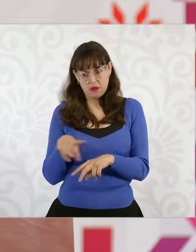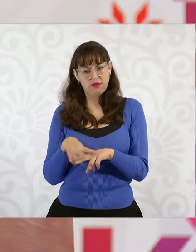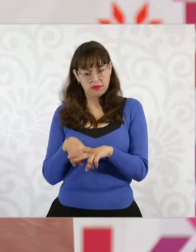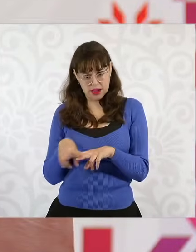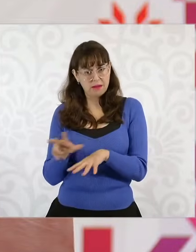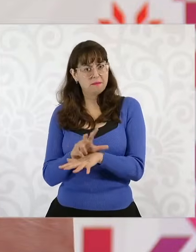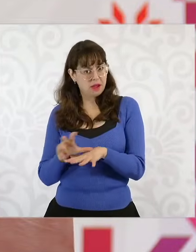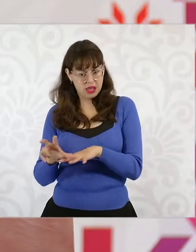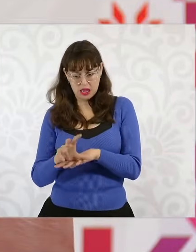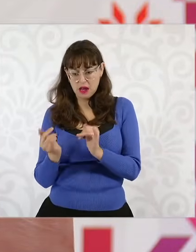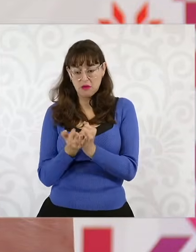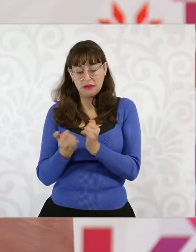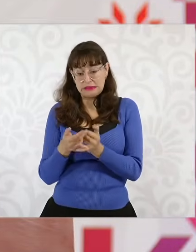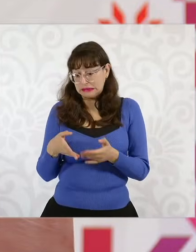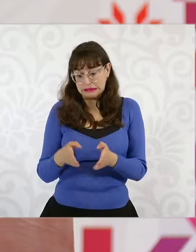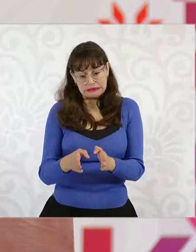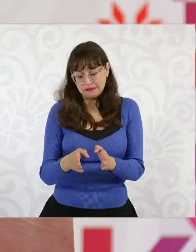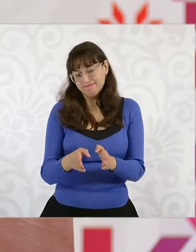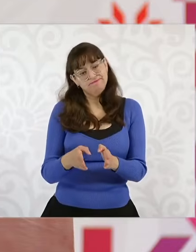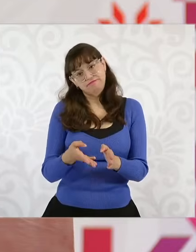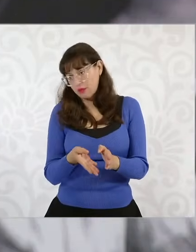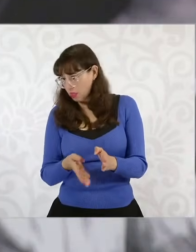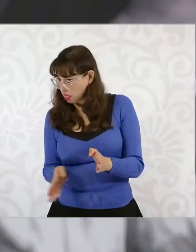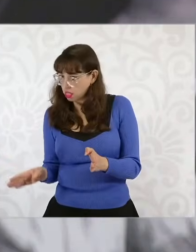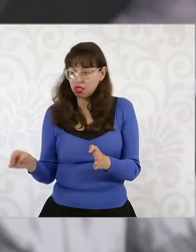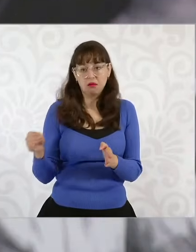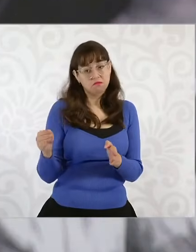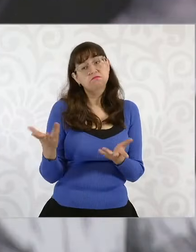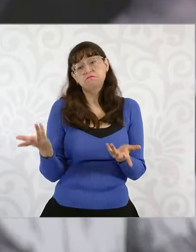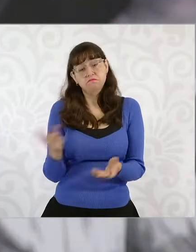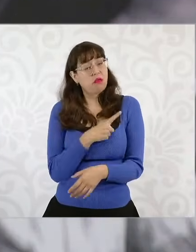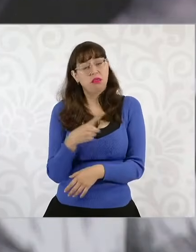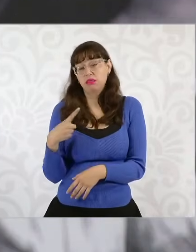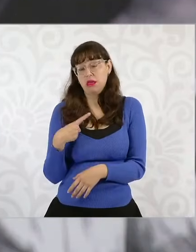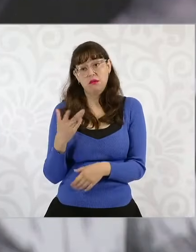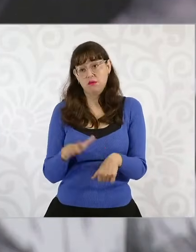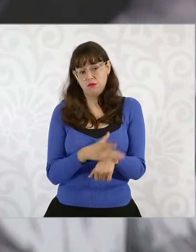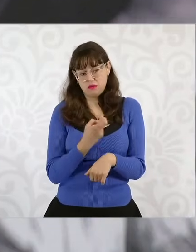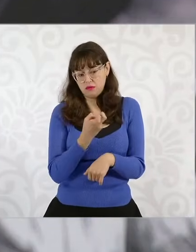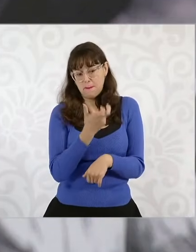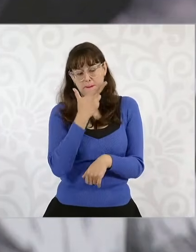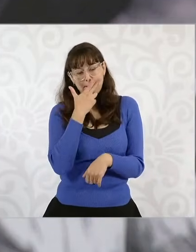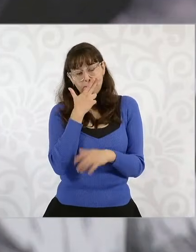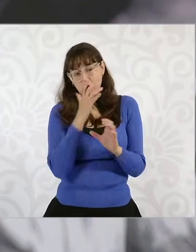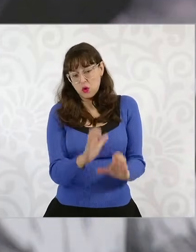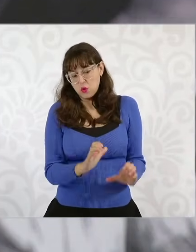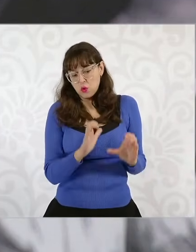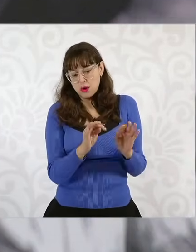para que no se dañe ningún vestigio. que sea de importancia para la nación, es decir,